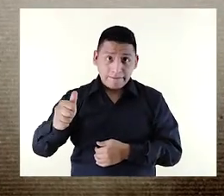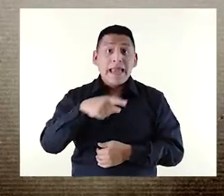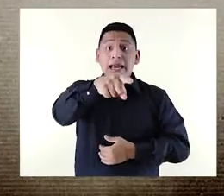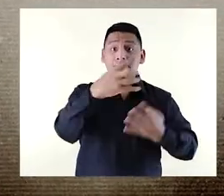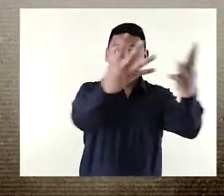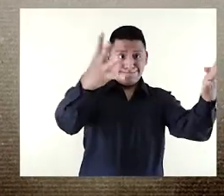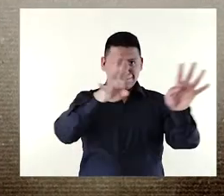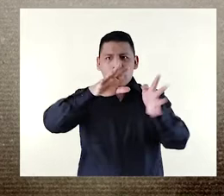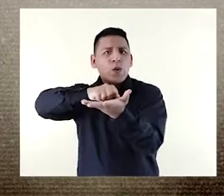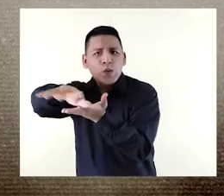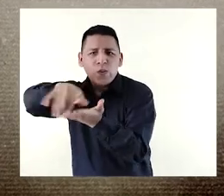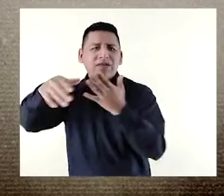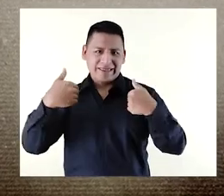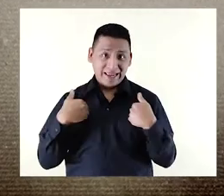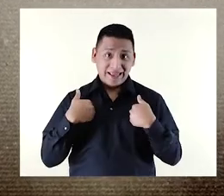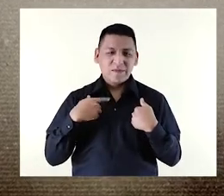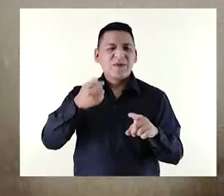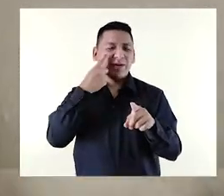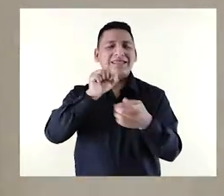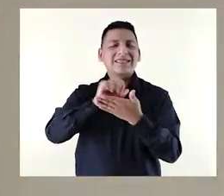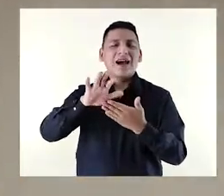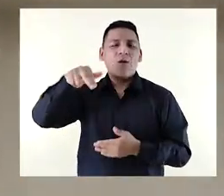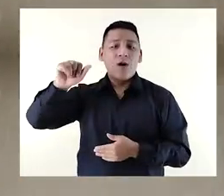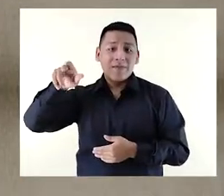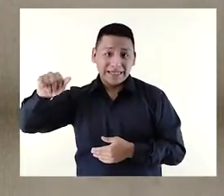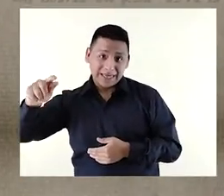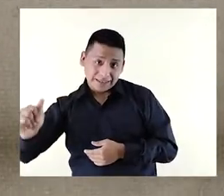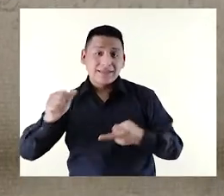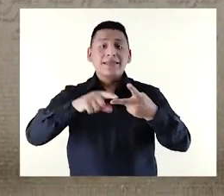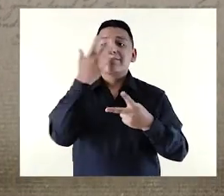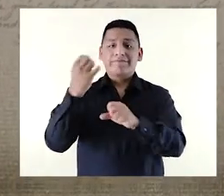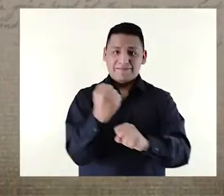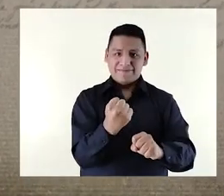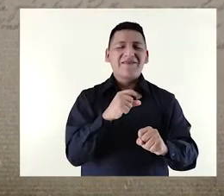había claustros y huerta. La conocieron San Juan Masías y San Martín de Porras, aquí vivió Fray